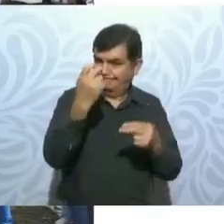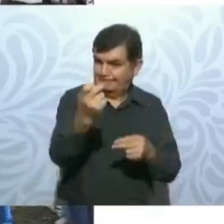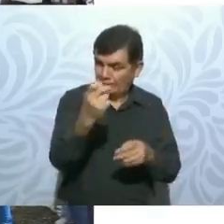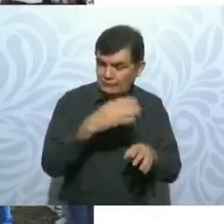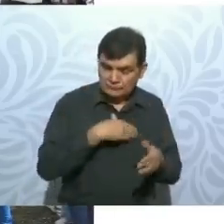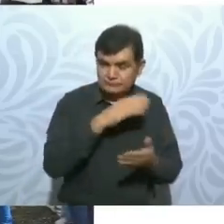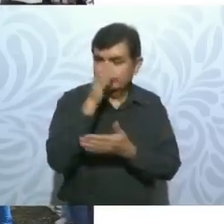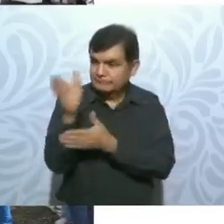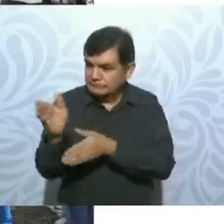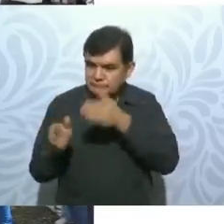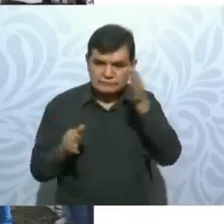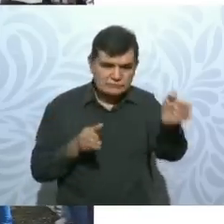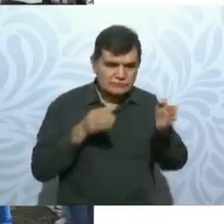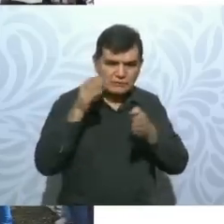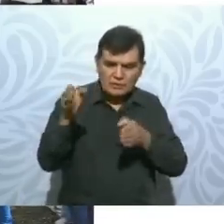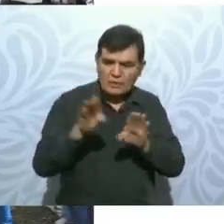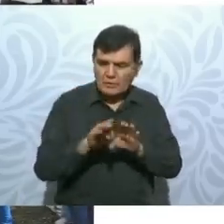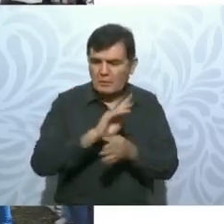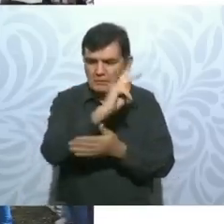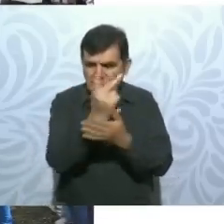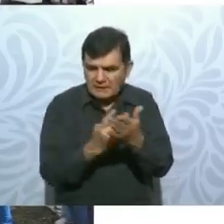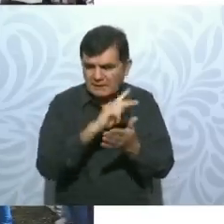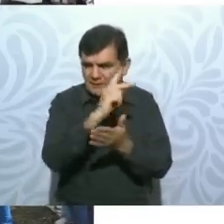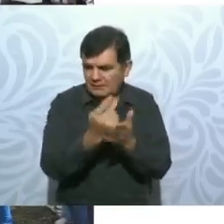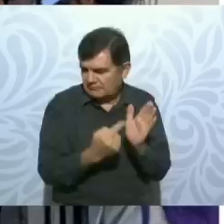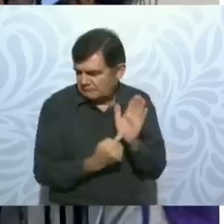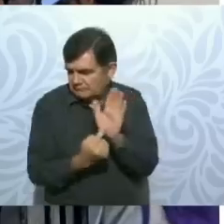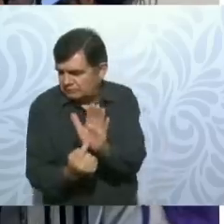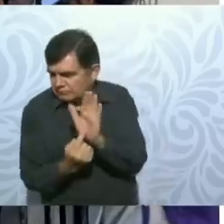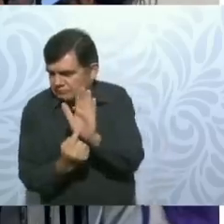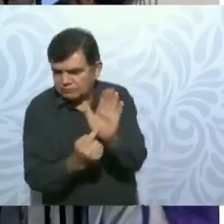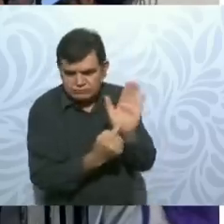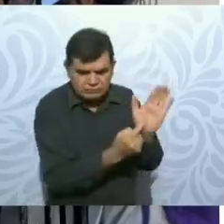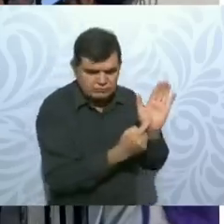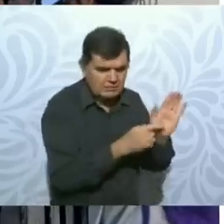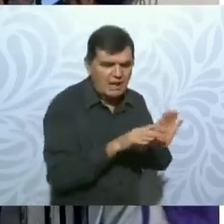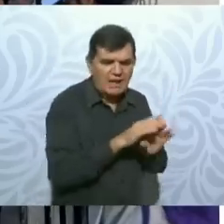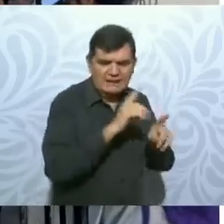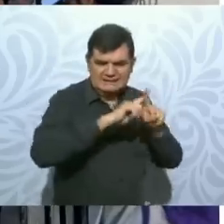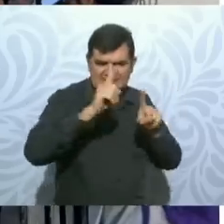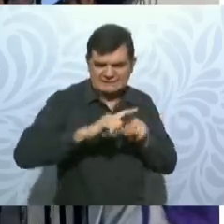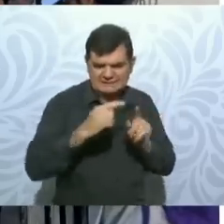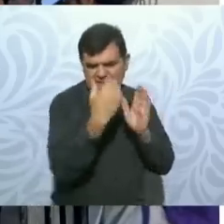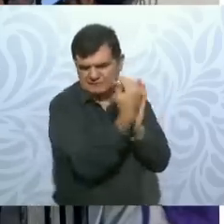toda la oferta de programas y acciones que tiene el gobierno en materia de trabajo cultura